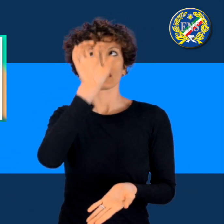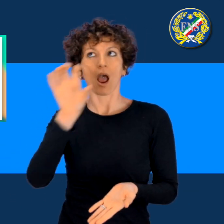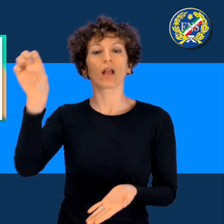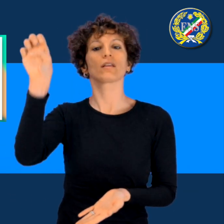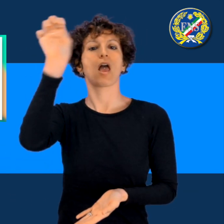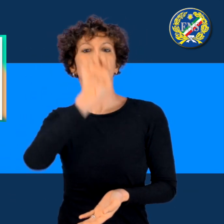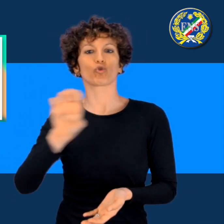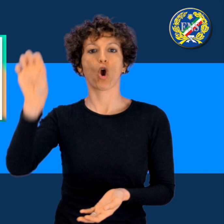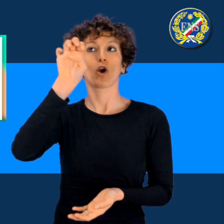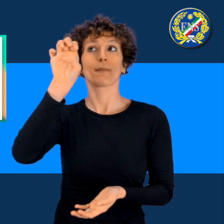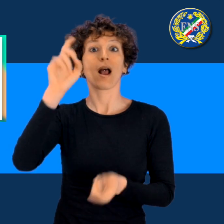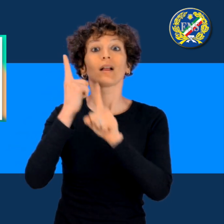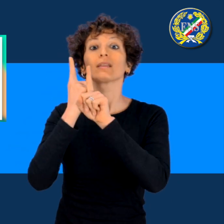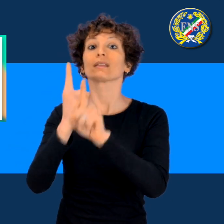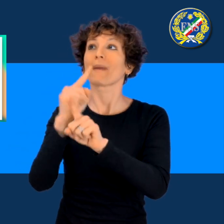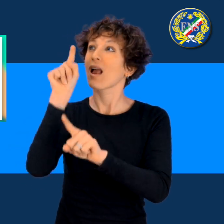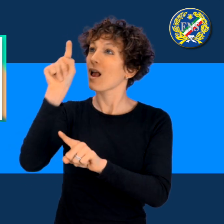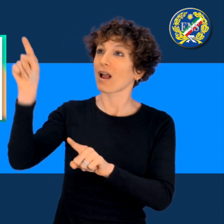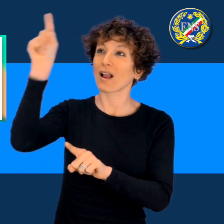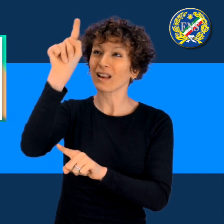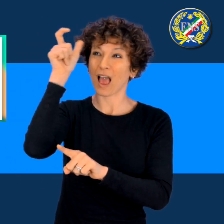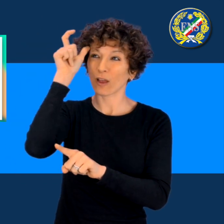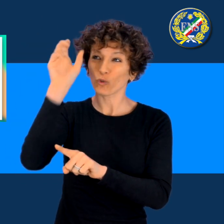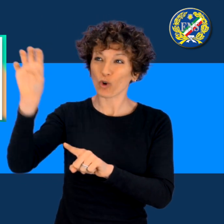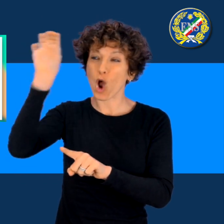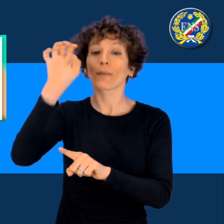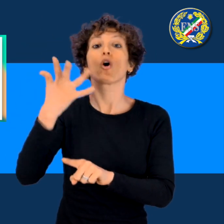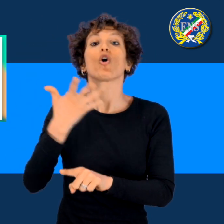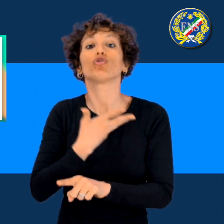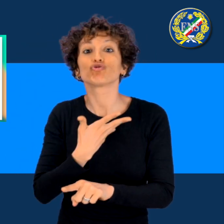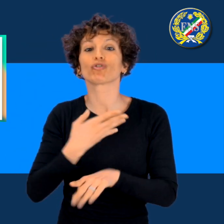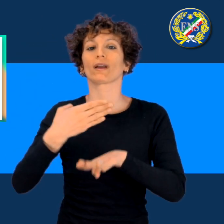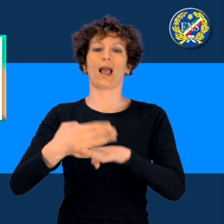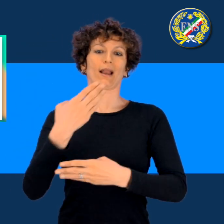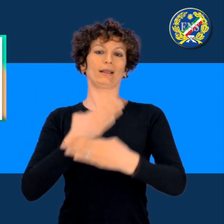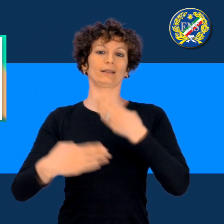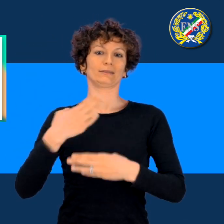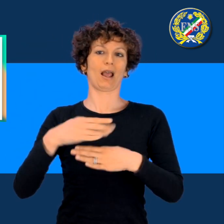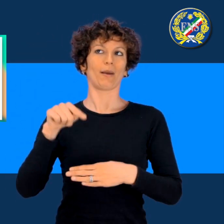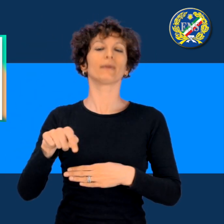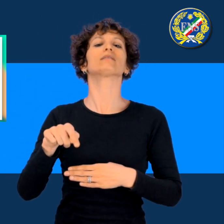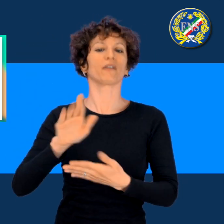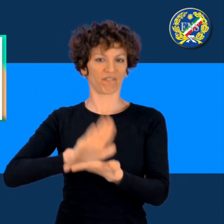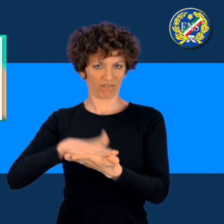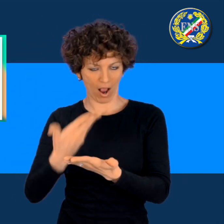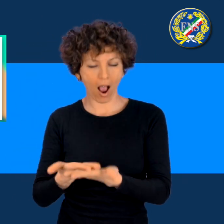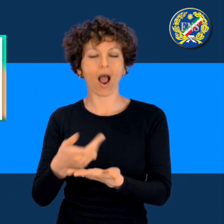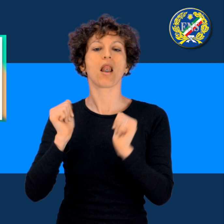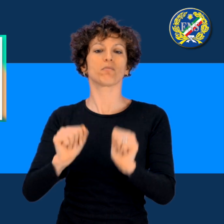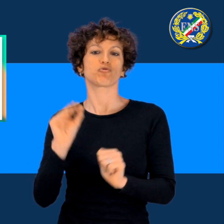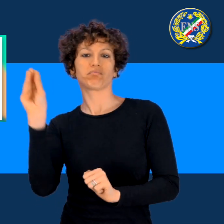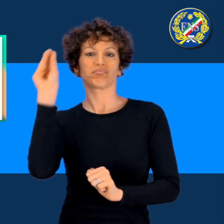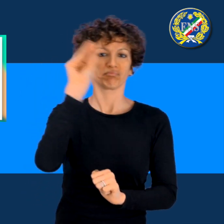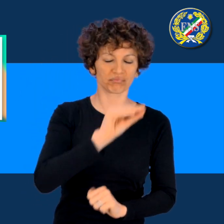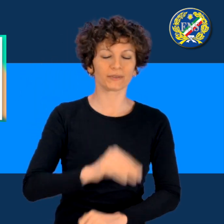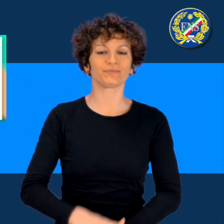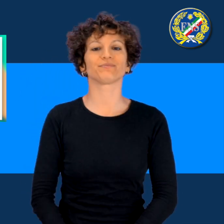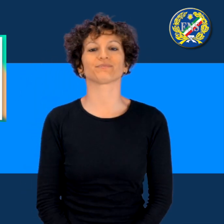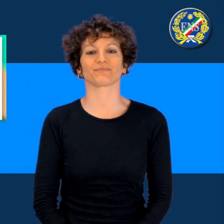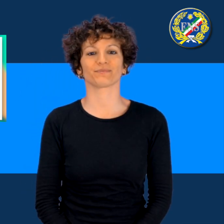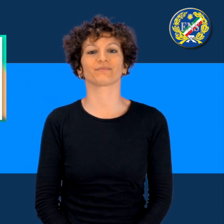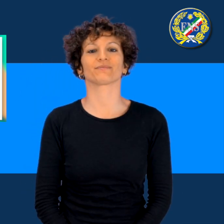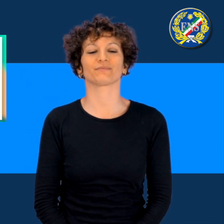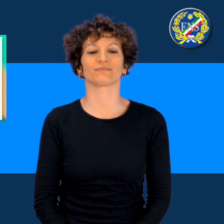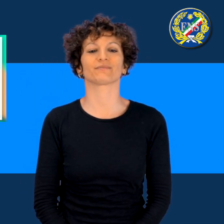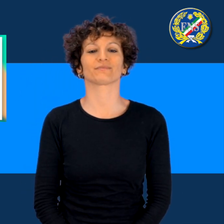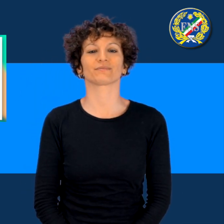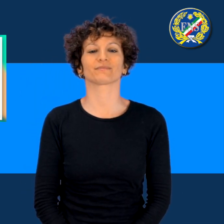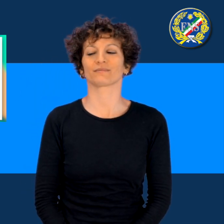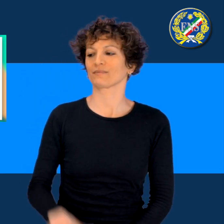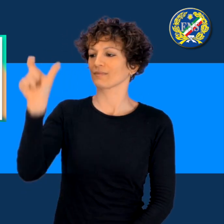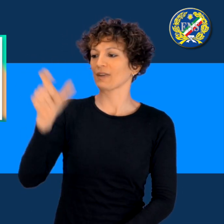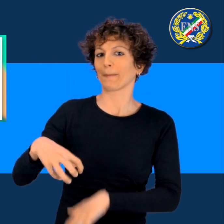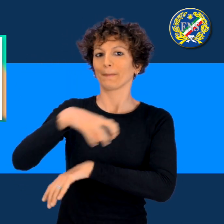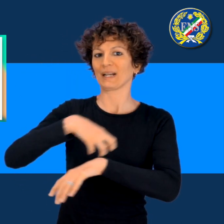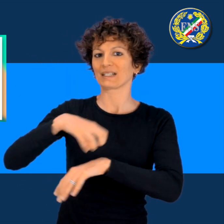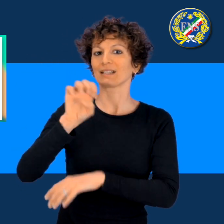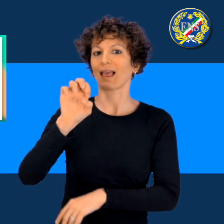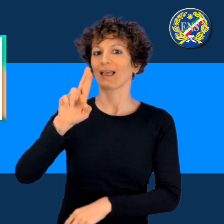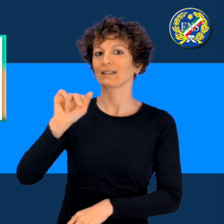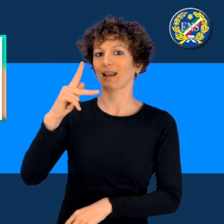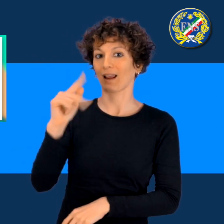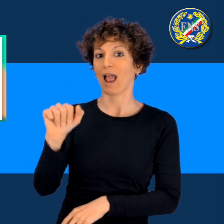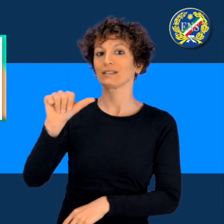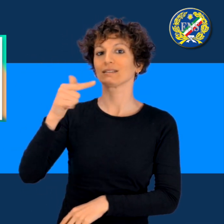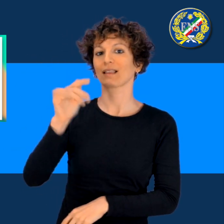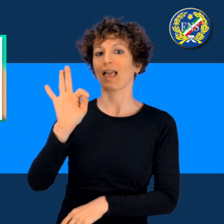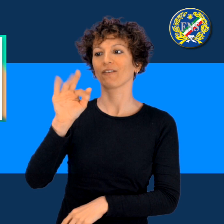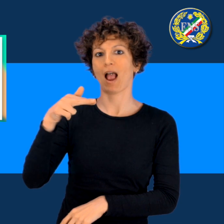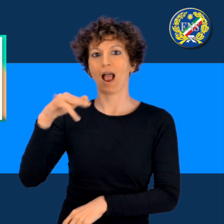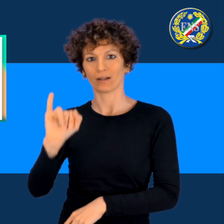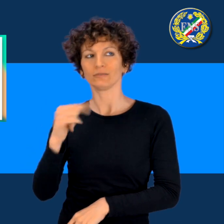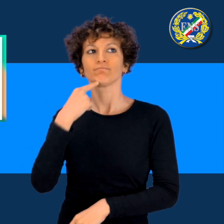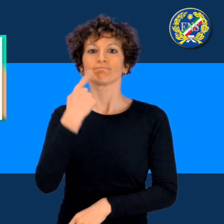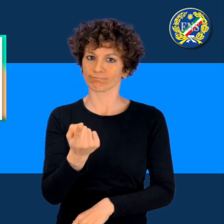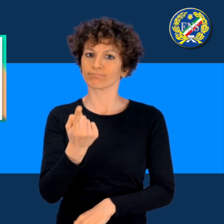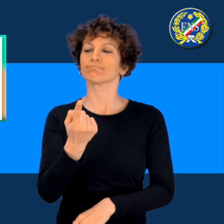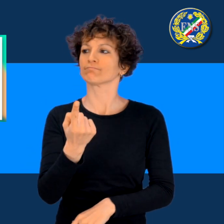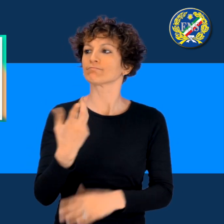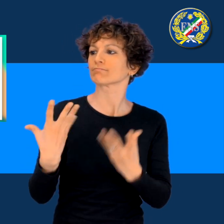in Italia e nei paesi dell’Unione Europea aderenti al progetto. Come si legge nel comunicato della Ministra Erika Stefani,